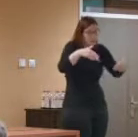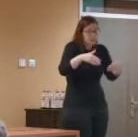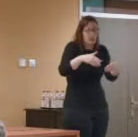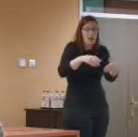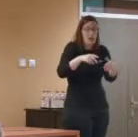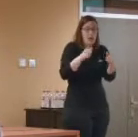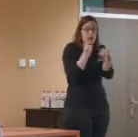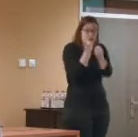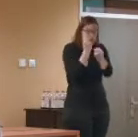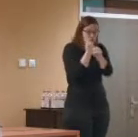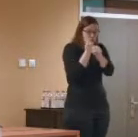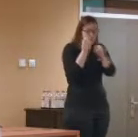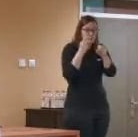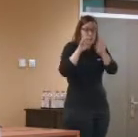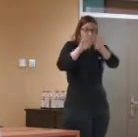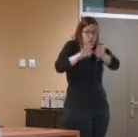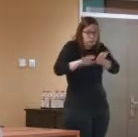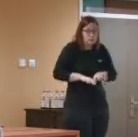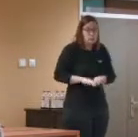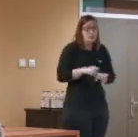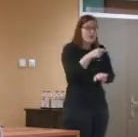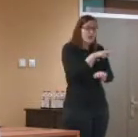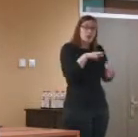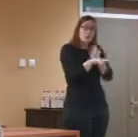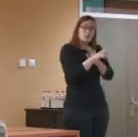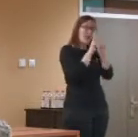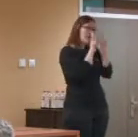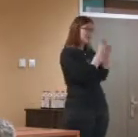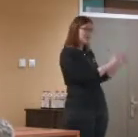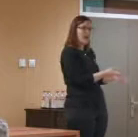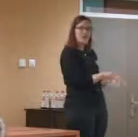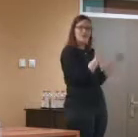para el periodismo de investigación, y es una lástima. Entiendo que no